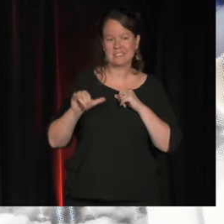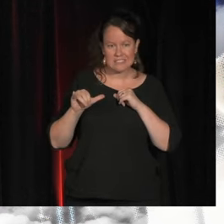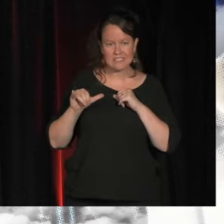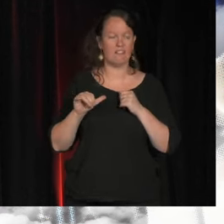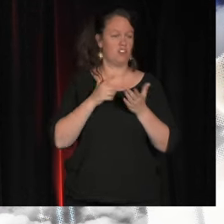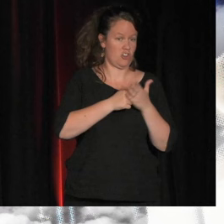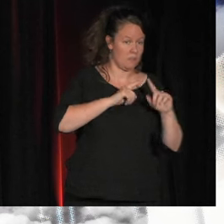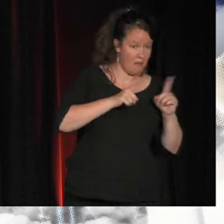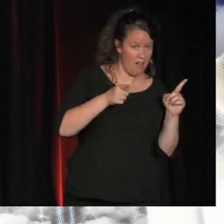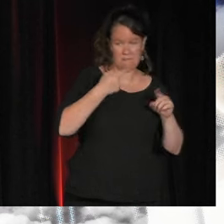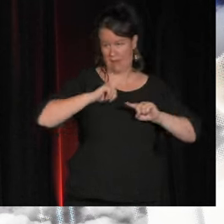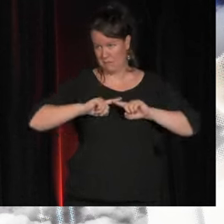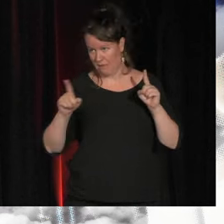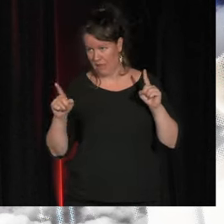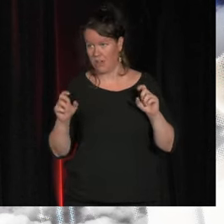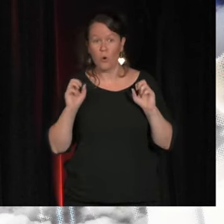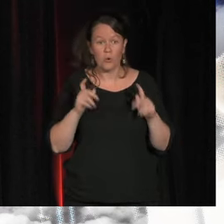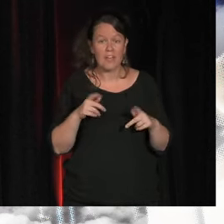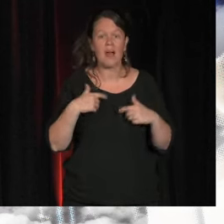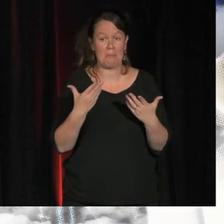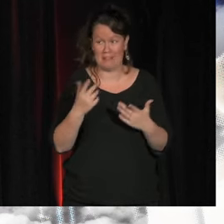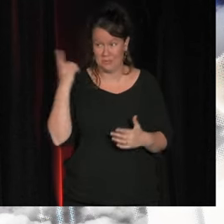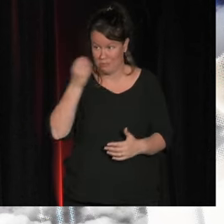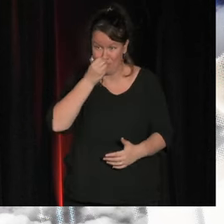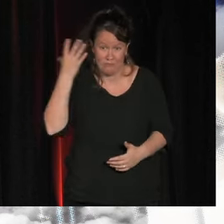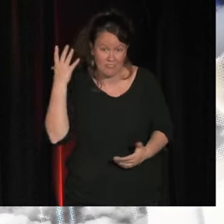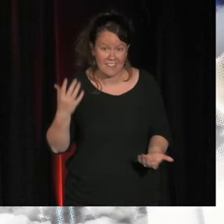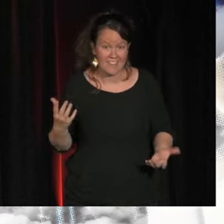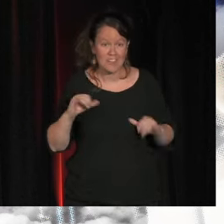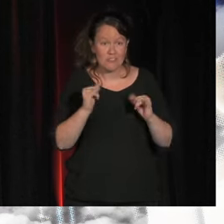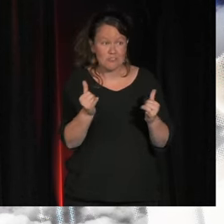J'en ai poas parlé, le monde s'en fout en vrai, le jeu a cartonné et c'est une des plus grosses ventes de l'année.